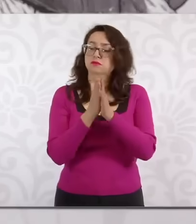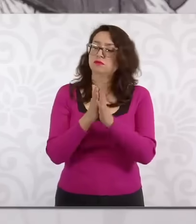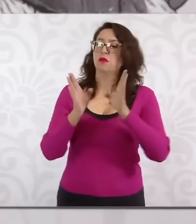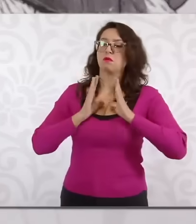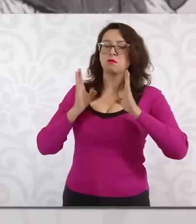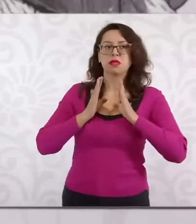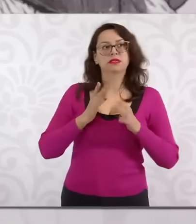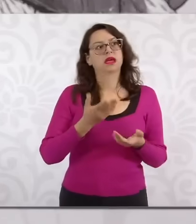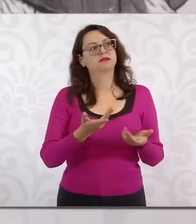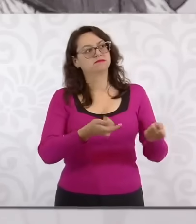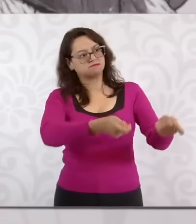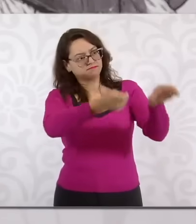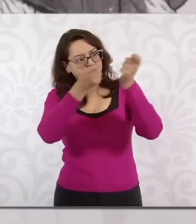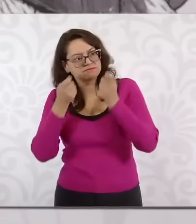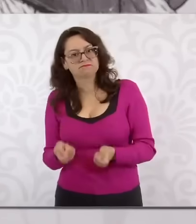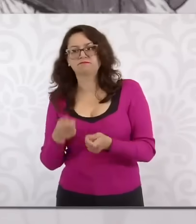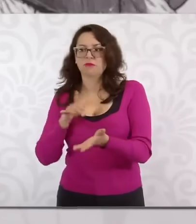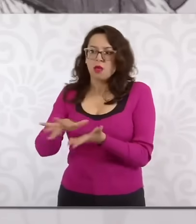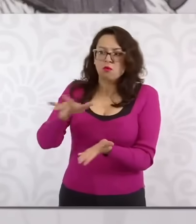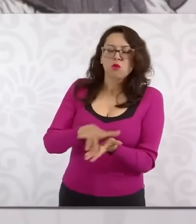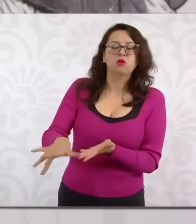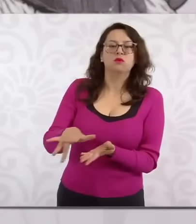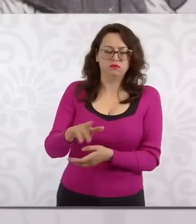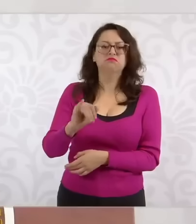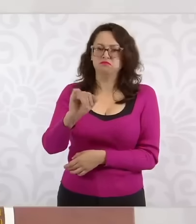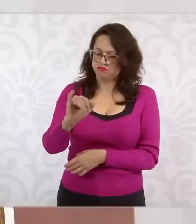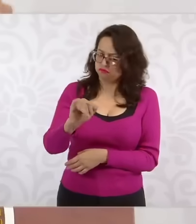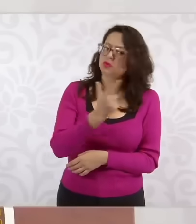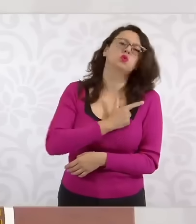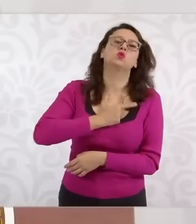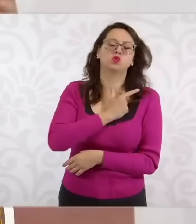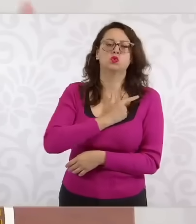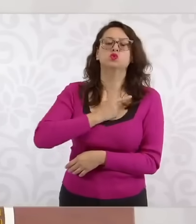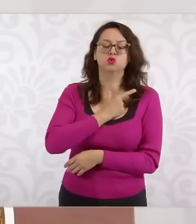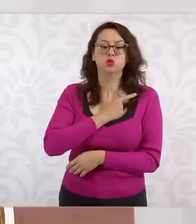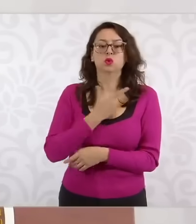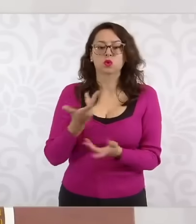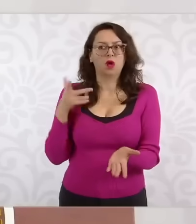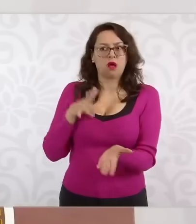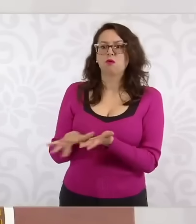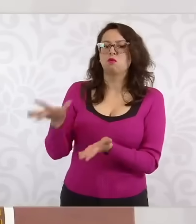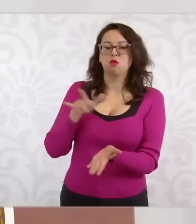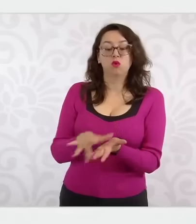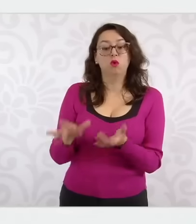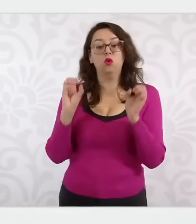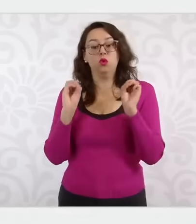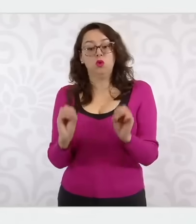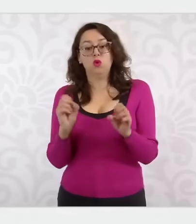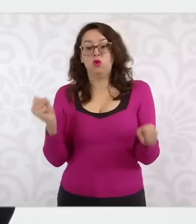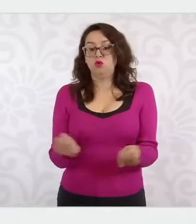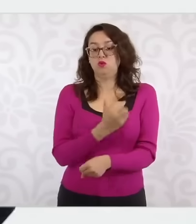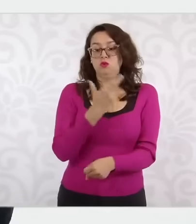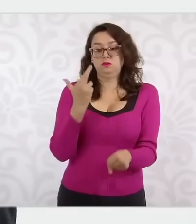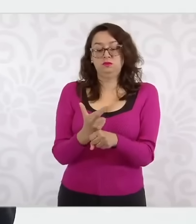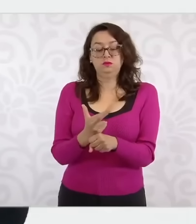en los cargos. O sea, a ese nivel de apoyo se llega. o incluso eh un secretario, alguien que es